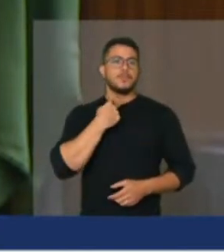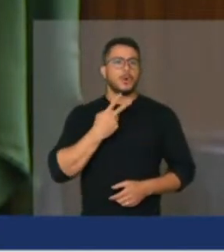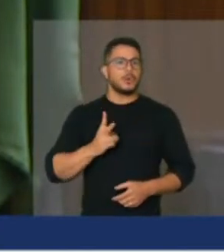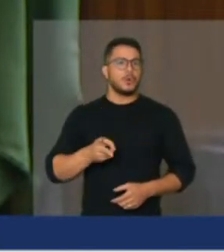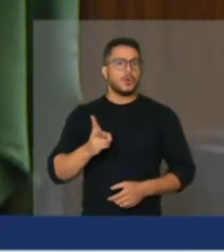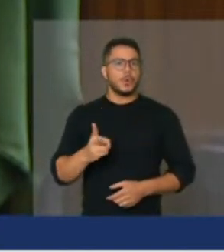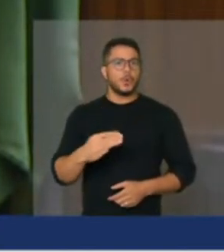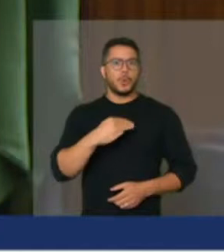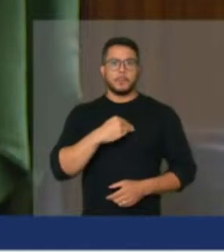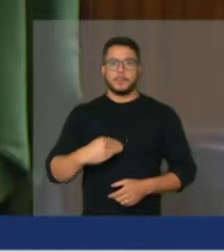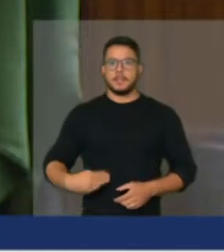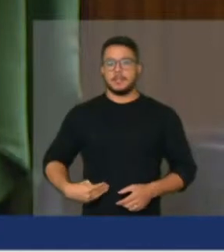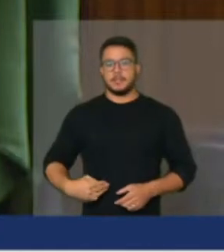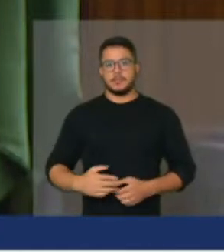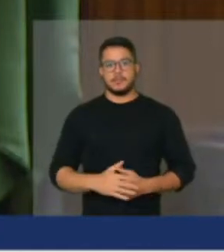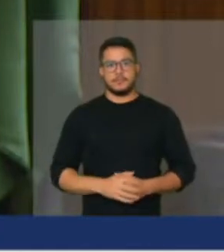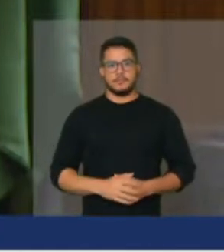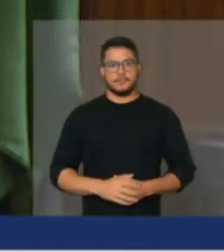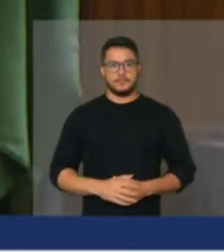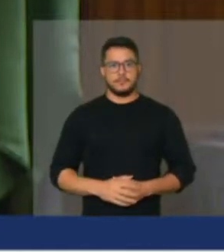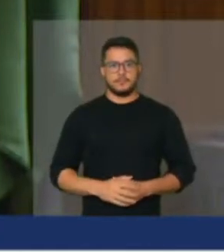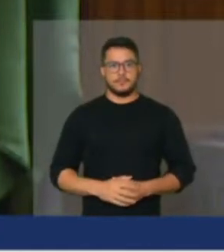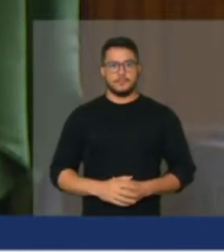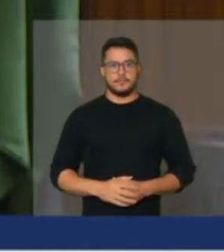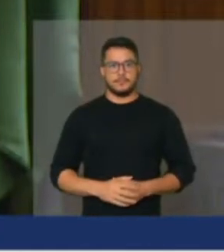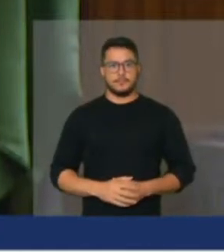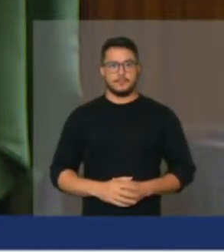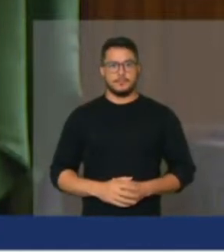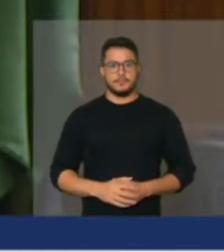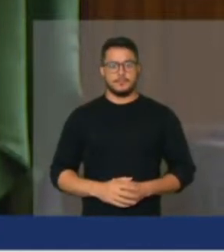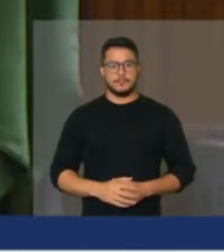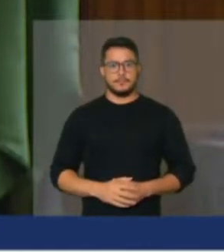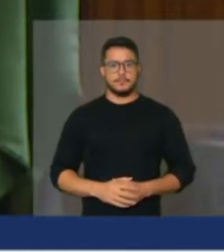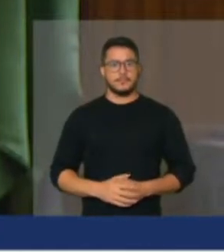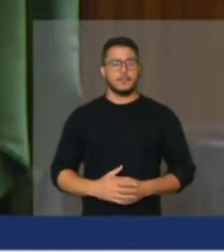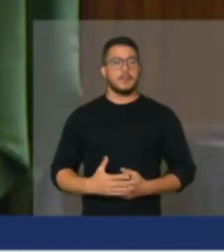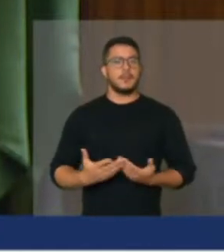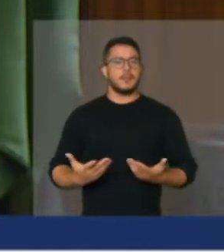DENÚNCIA DE DINHEIRO NO PARAÍSO FISCAL É UMA DENÚNCIA GRAVÍSSIMA, OU ELE